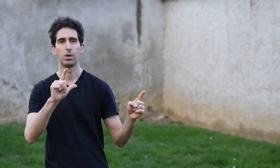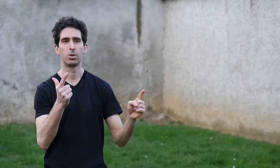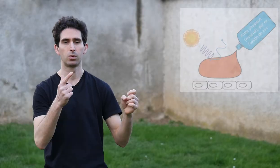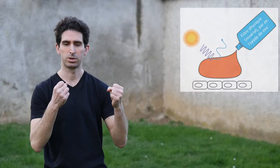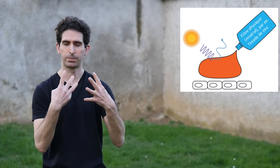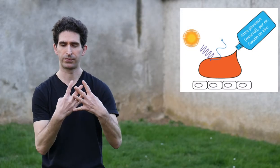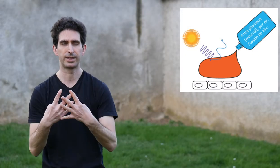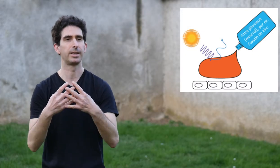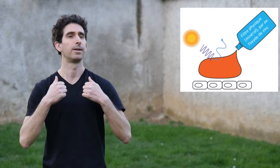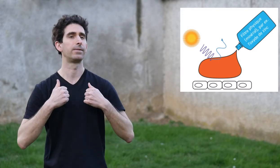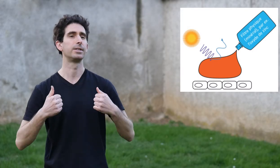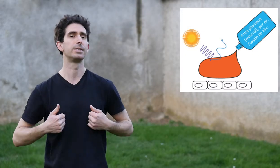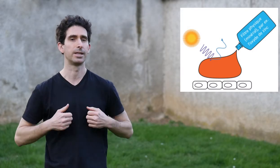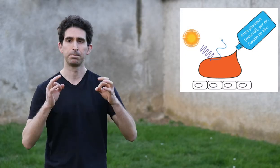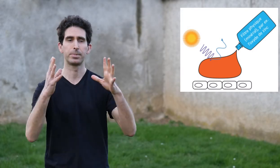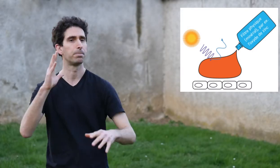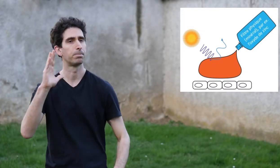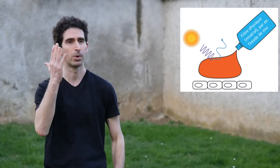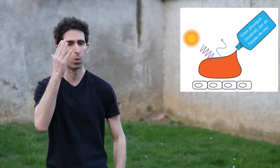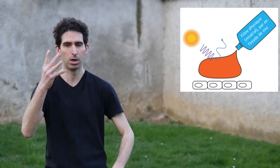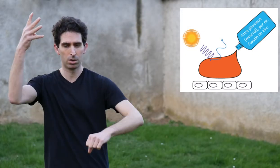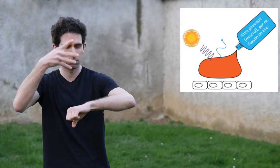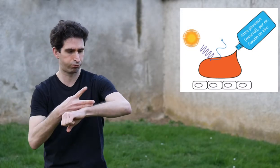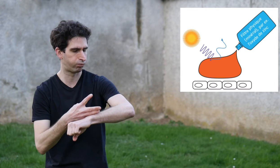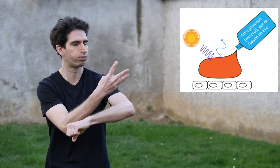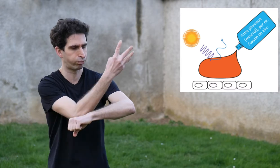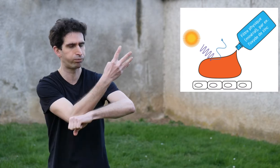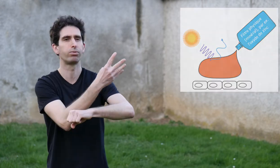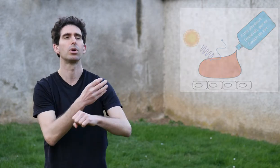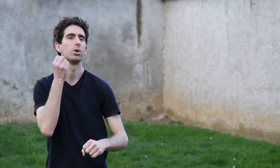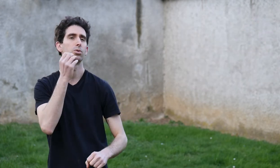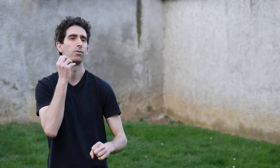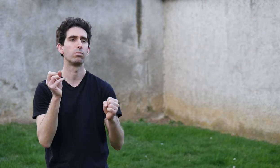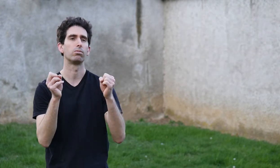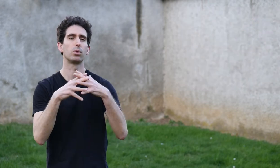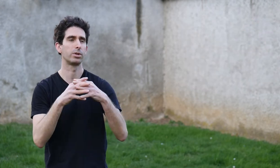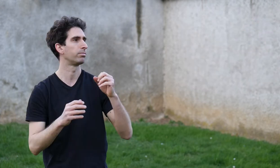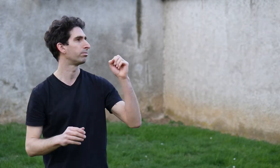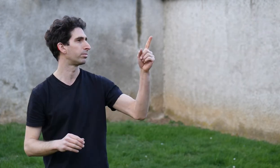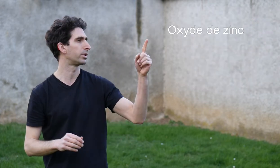Le deuxième est un filtre physique qui agit comme un miroir. Les ultraviolets rebondissent la peau. Les molécules les plus fréquentes sont...